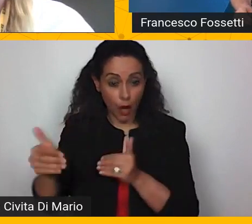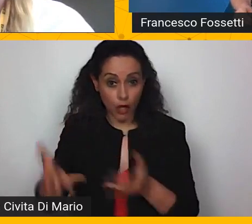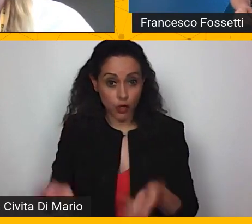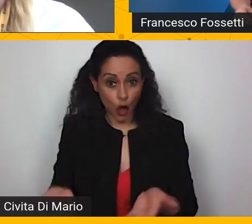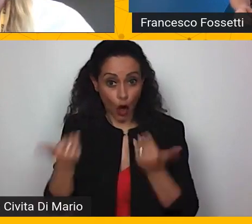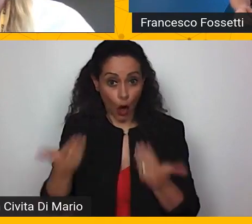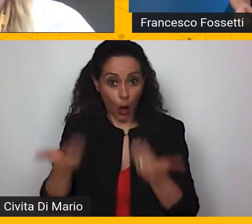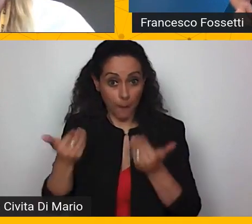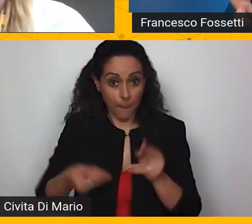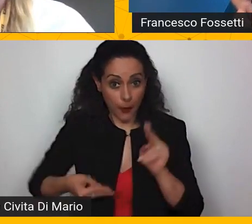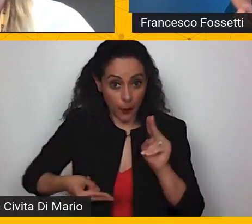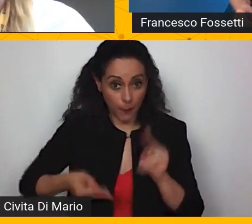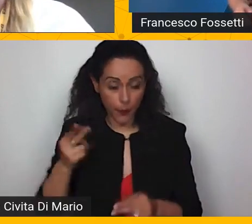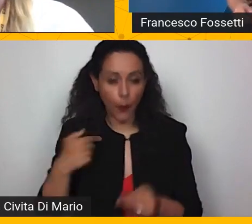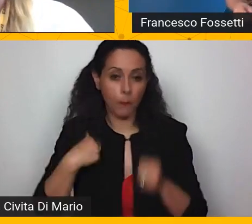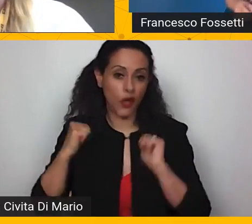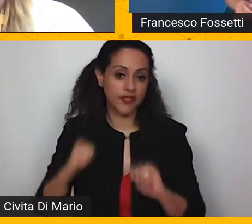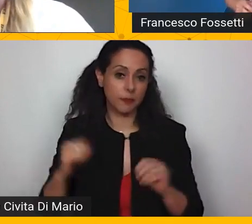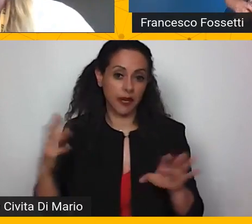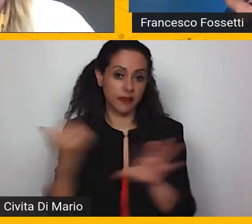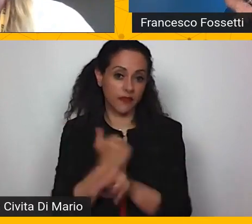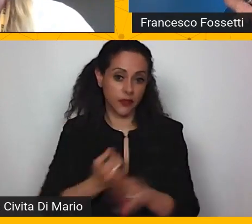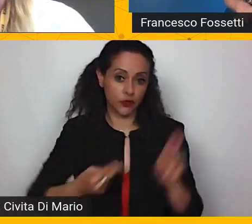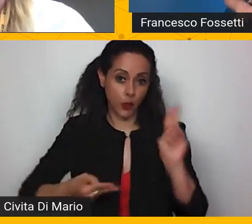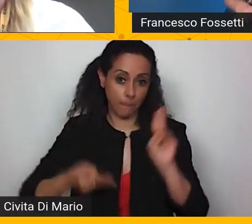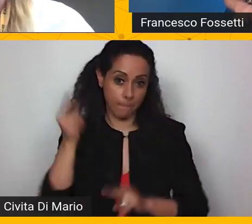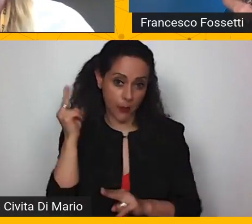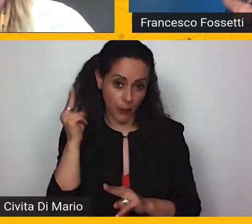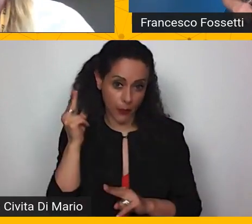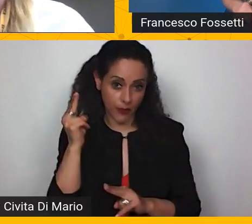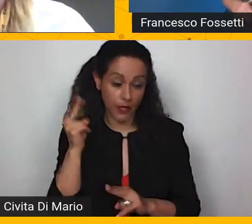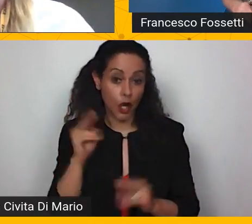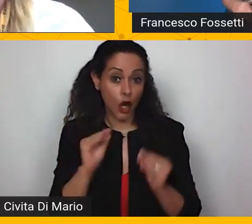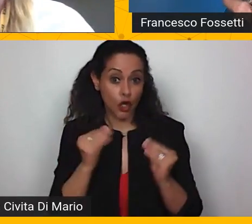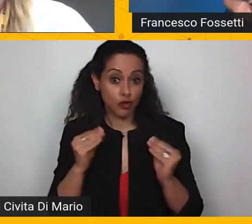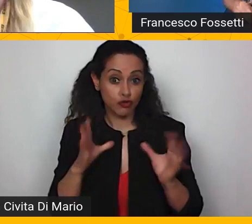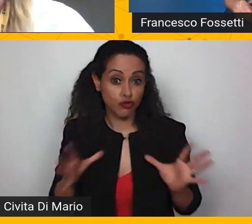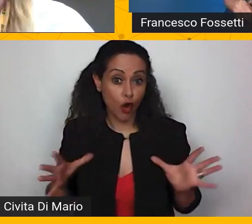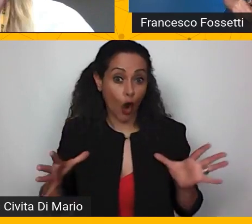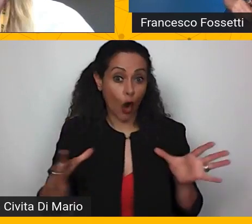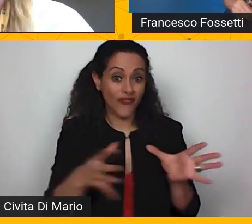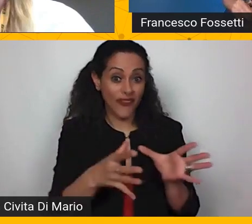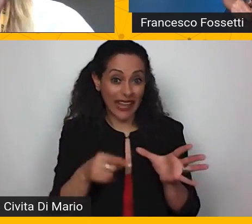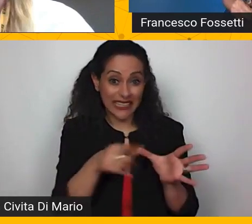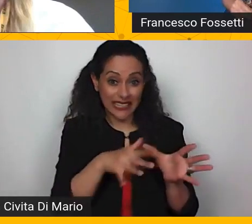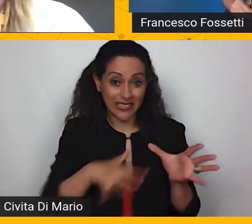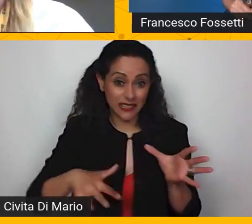look box hai più probabilità di riuscire a vincere soprattutto